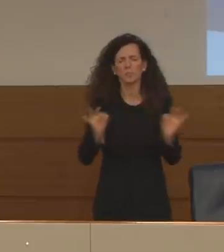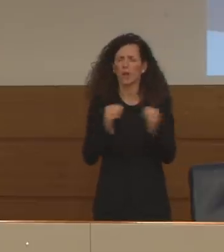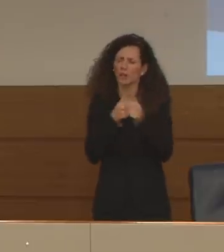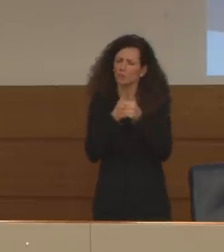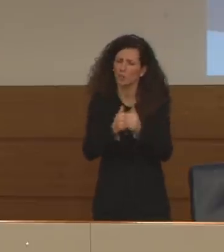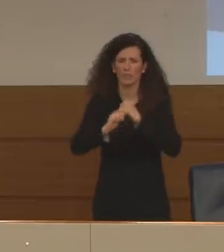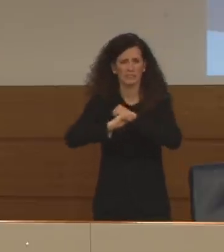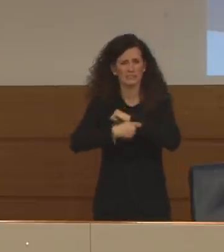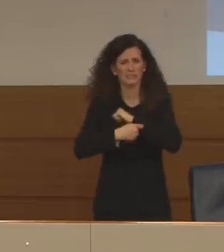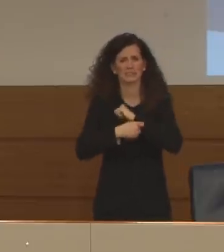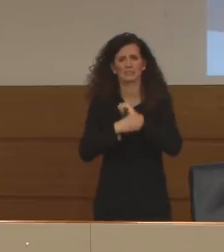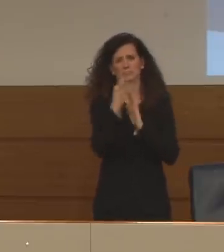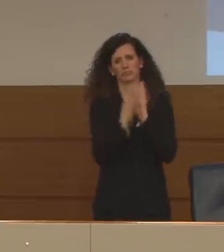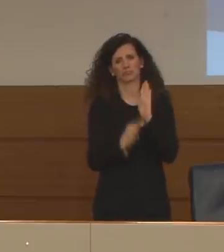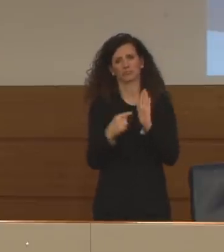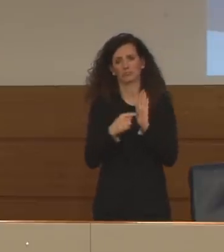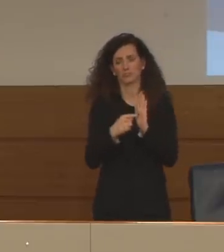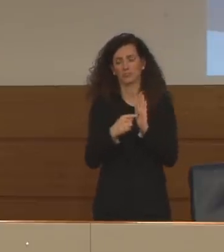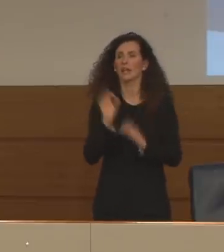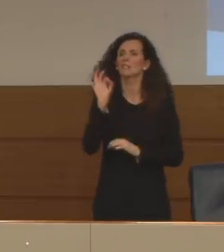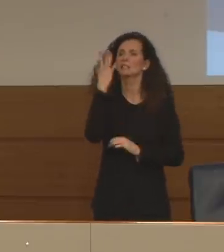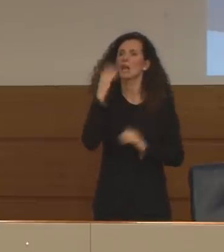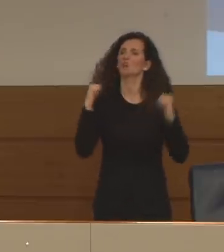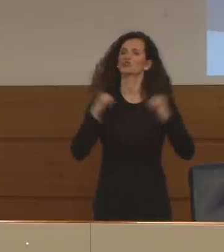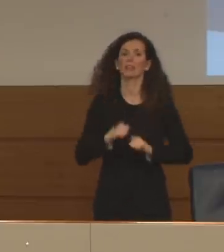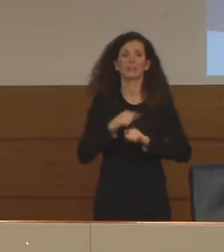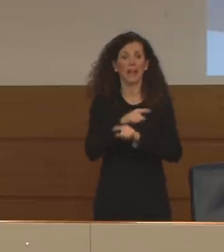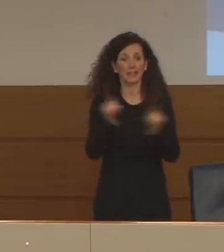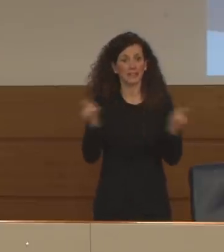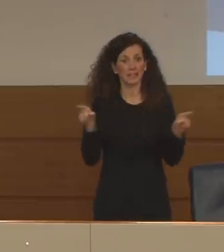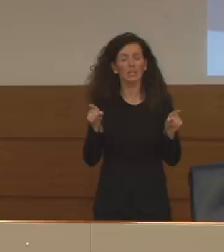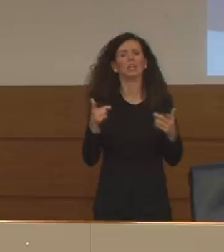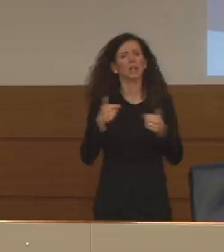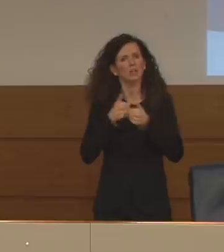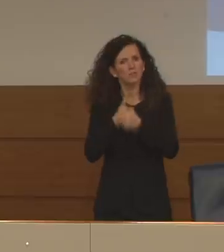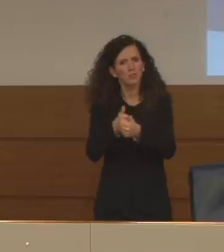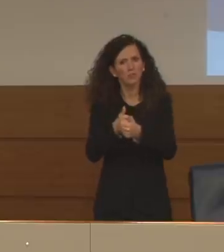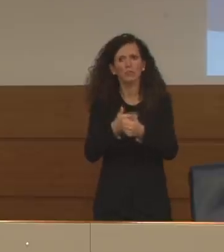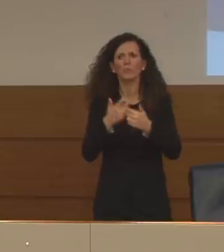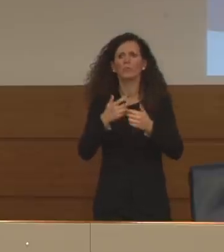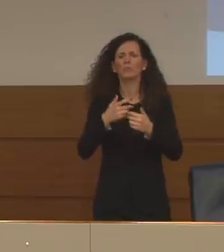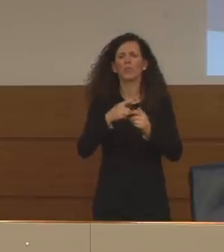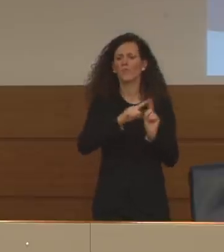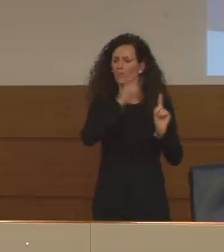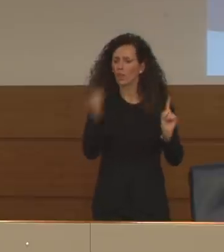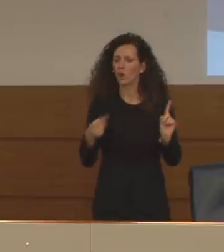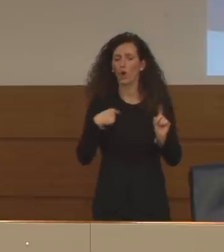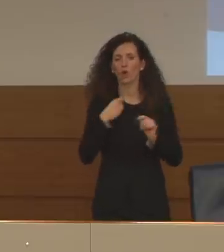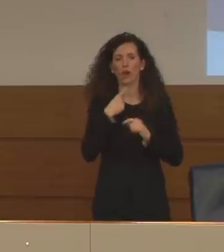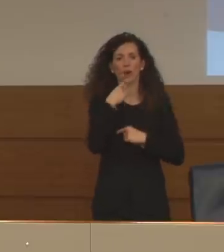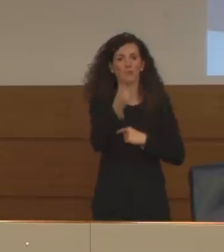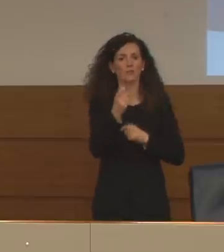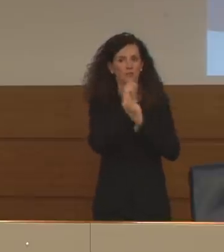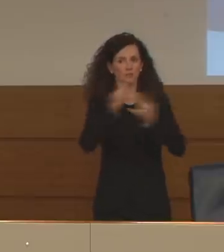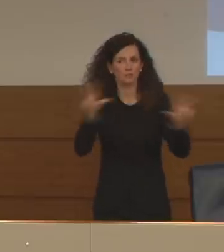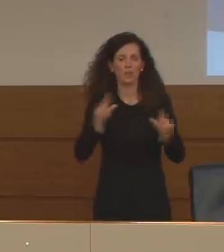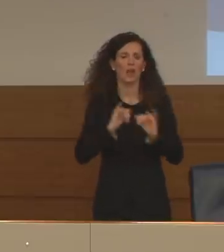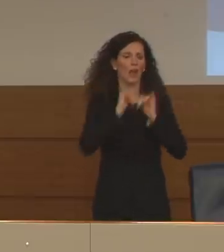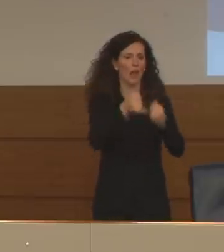indicazioni, quindi se i cittadini si atterranno a tutto ciò che è stato detto, non uscire di casa se non per motivi importanti,